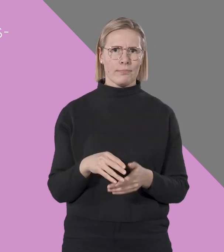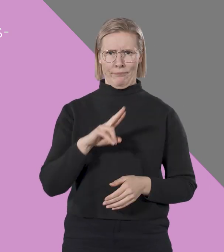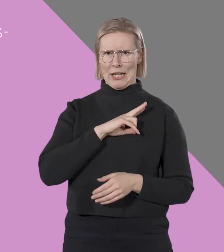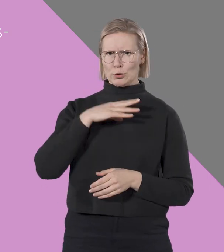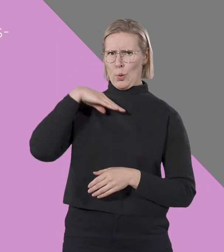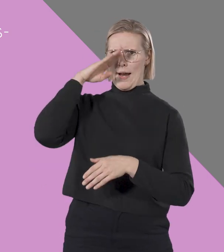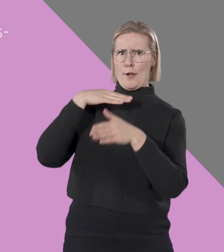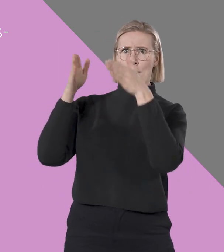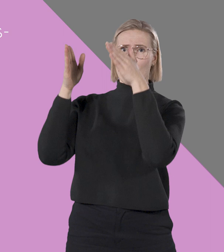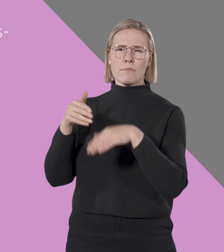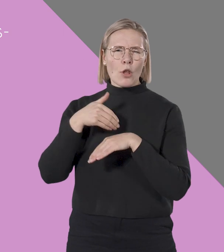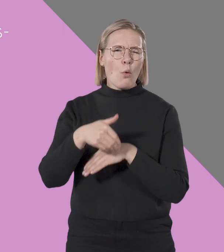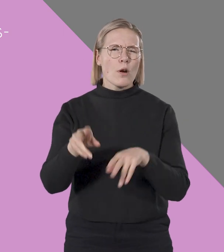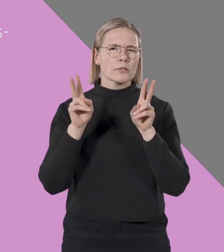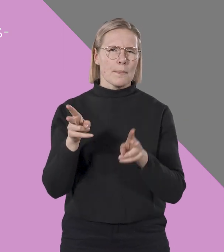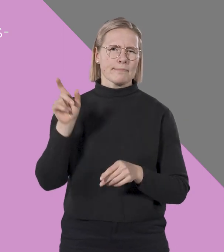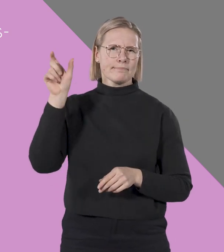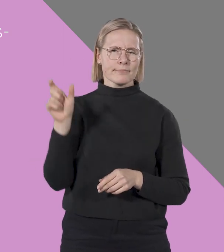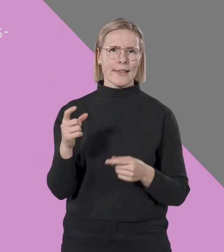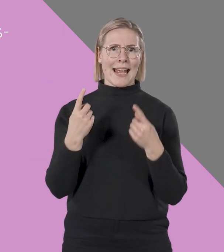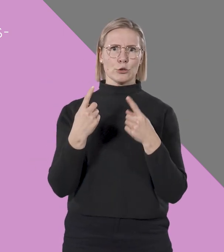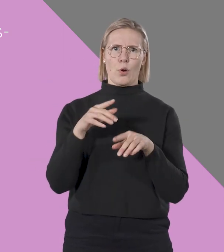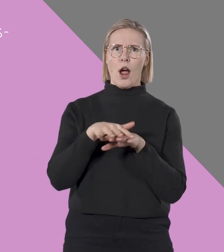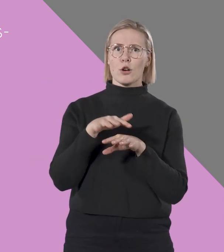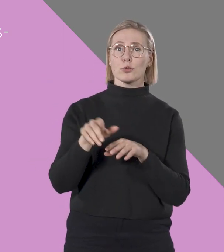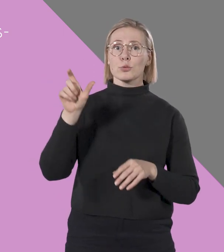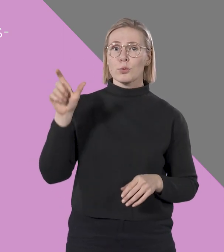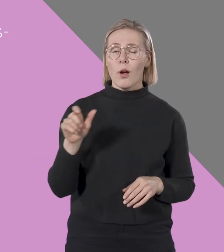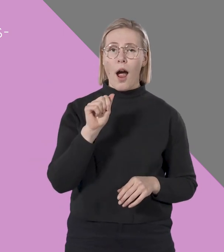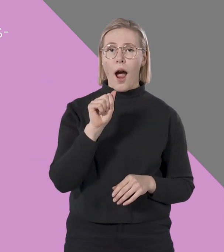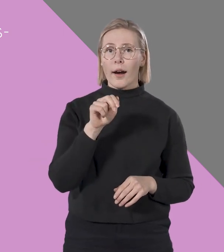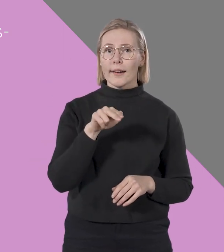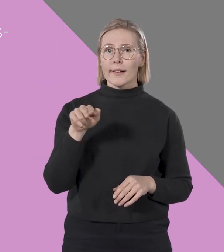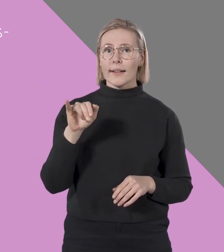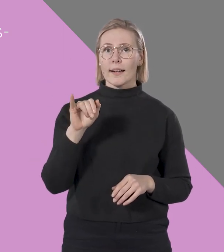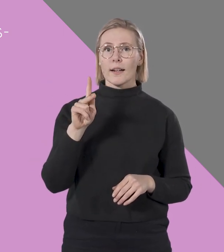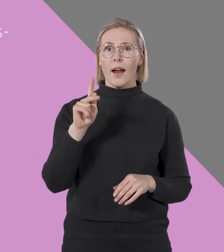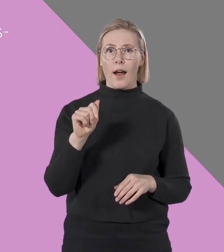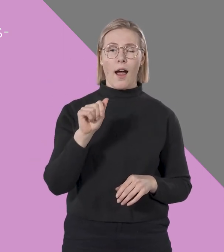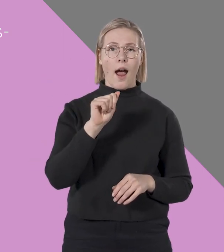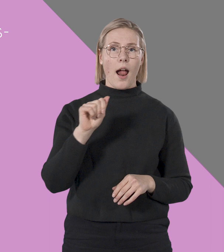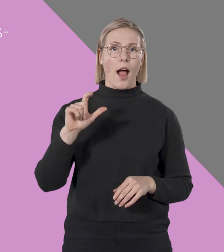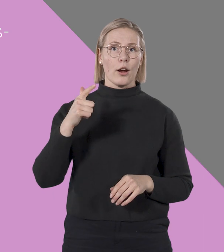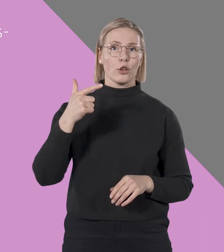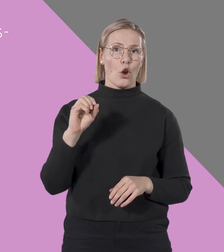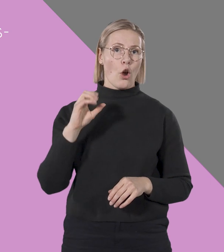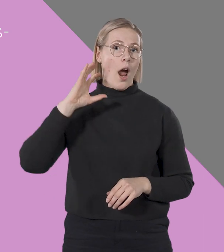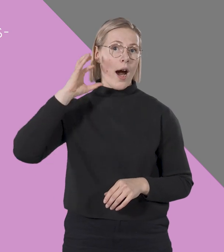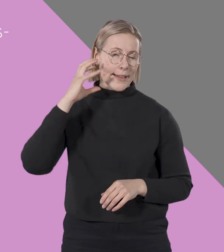ja vastuuhenkilönä toimii edelleen erityisasiantuntija Annika Aalto.